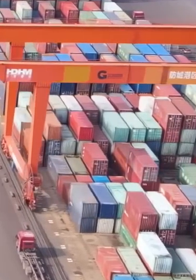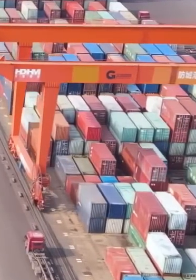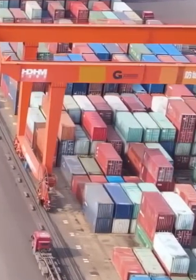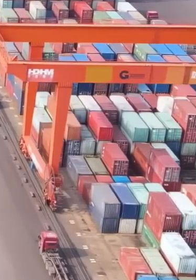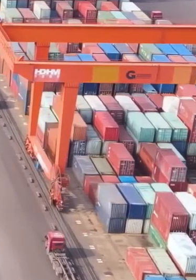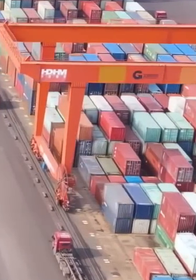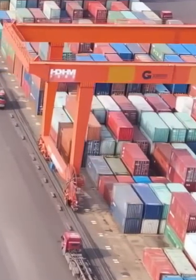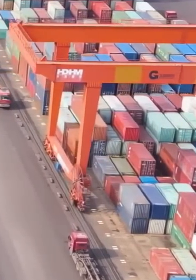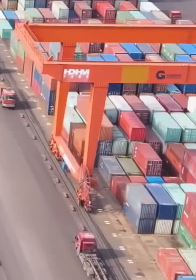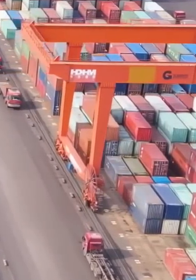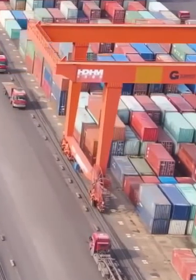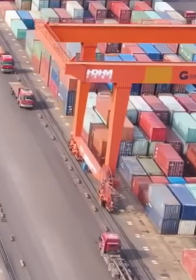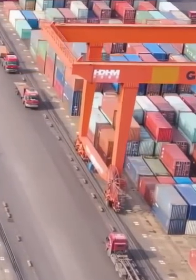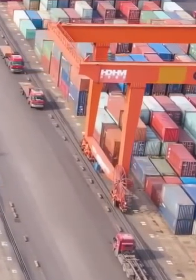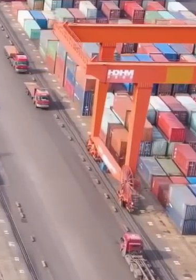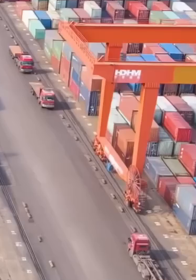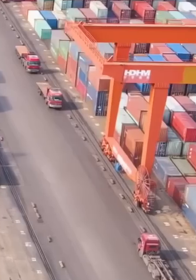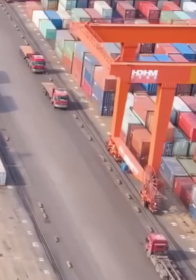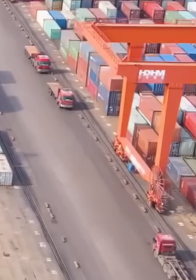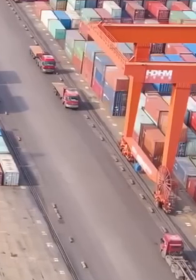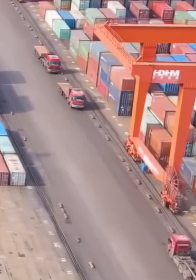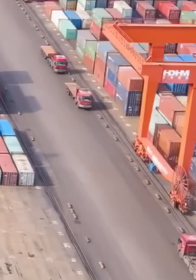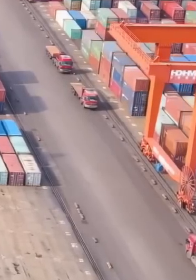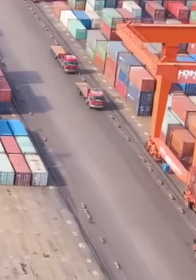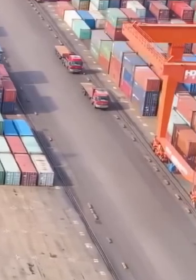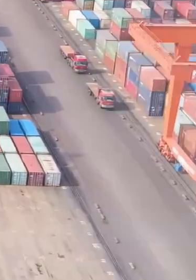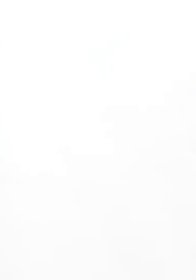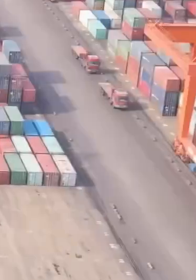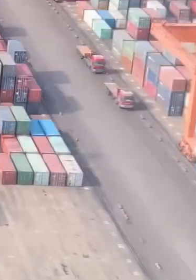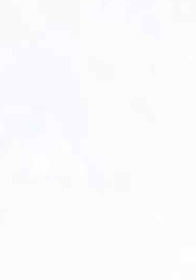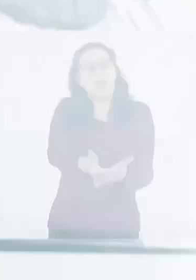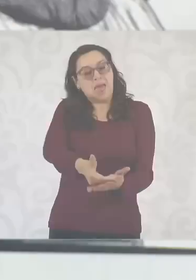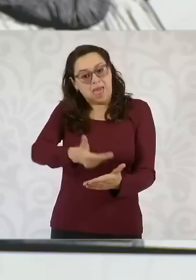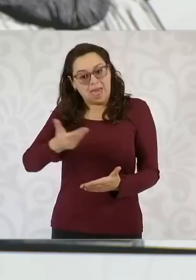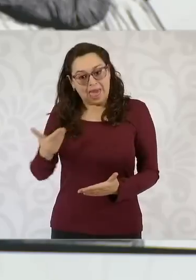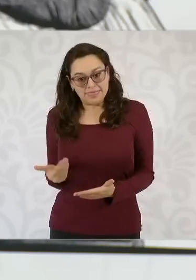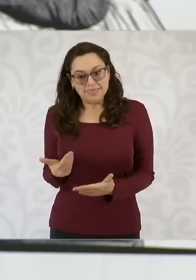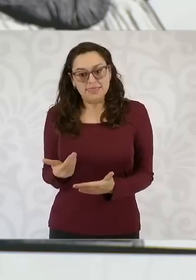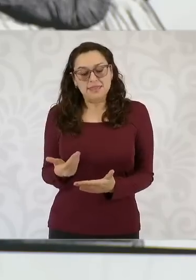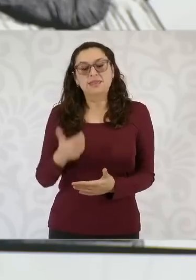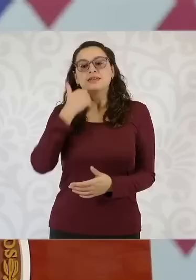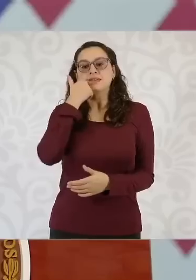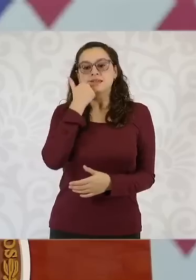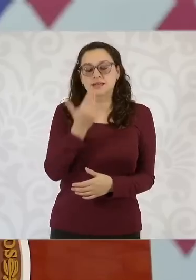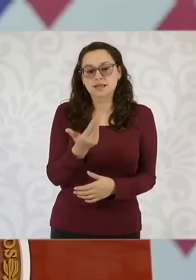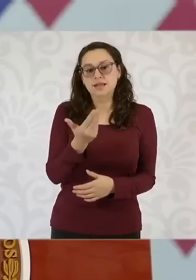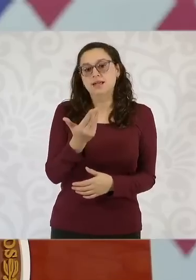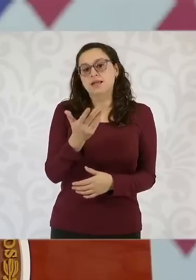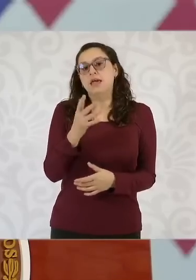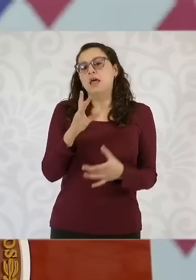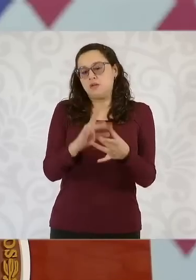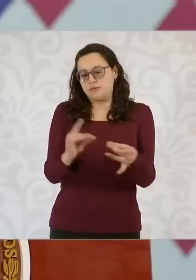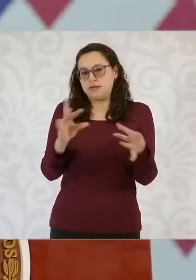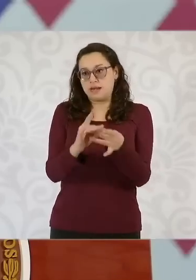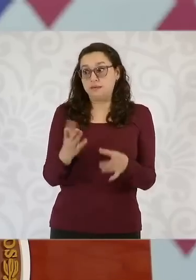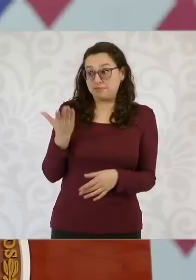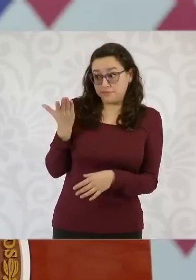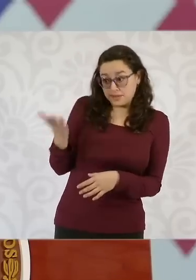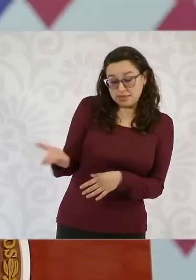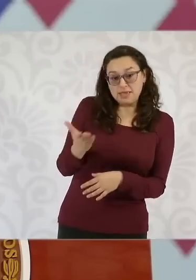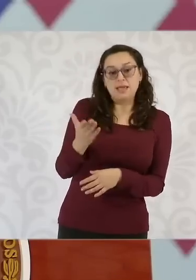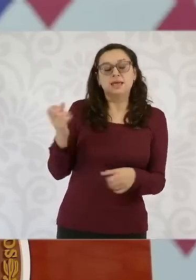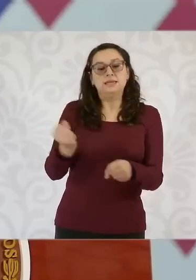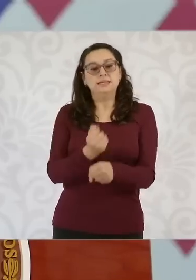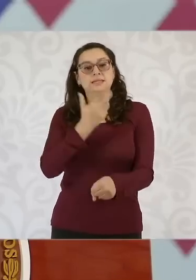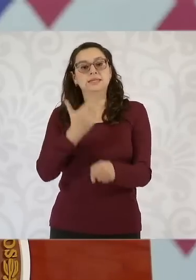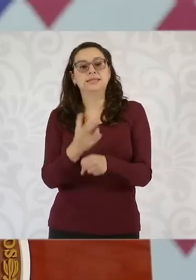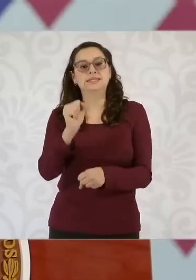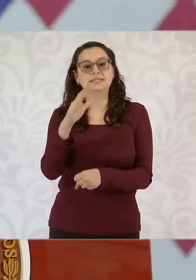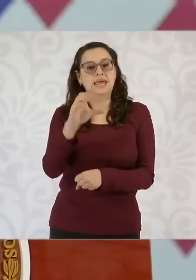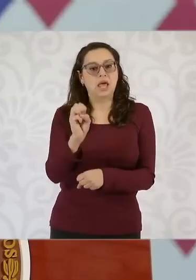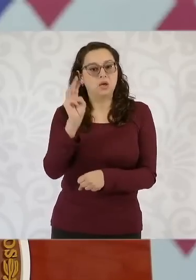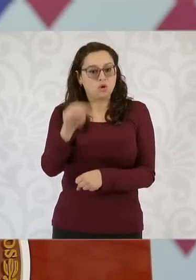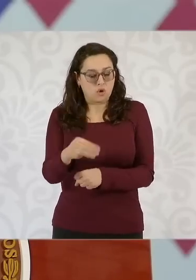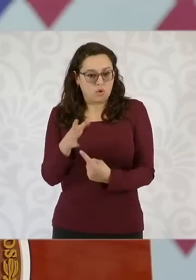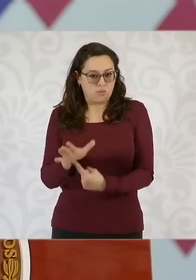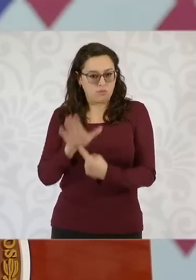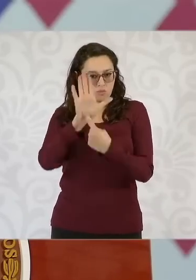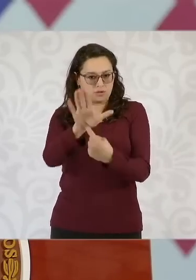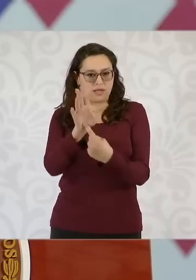comercio pedí al secretario de economía Marcelo que pudiera platicar sobre el tema de el acero y